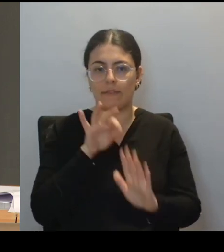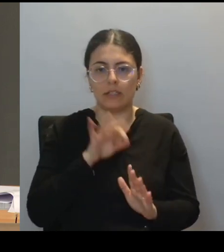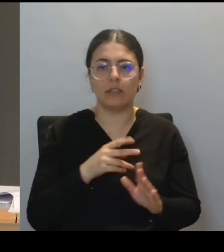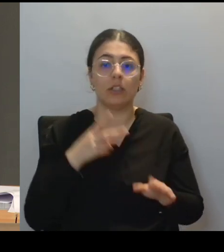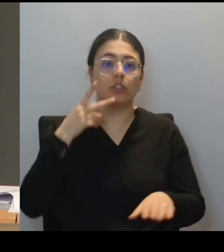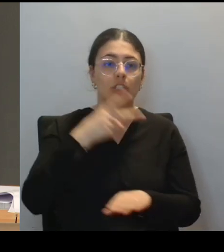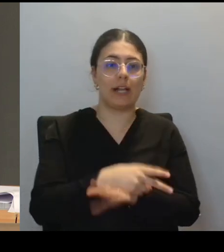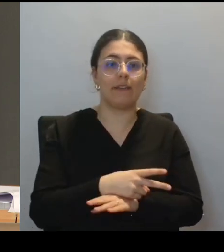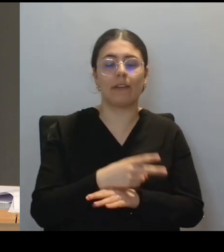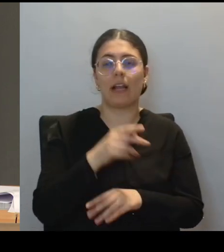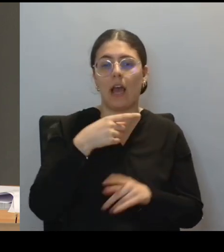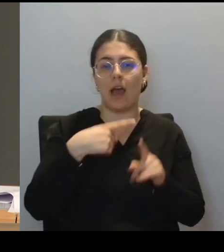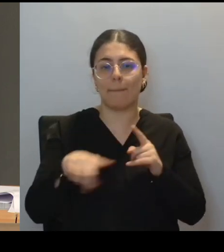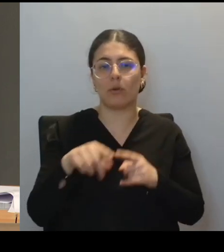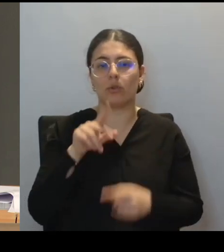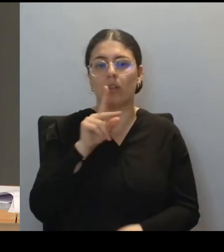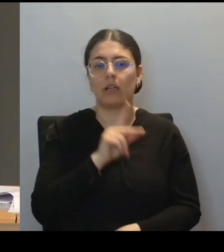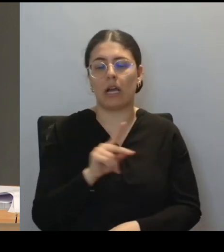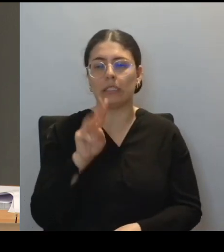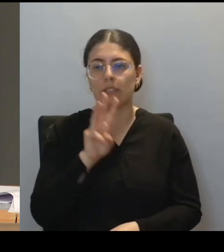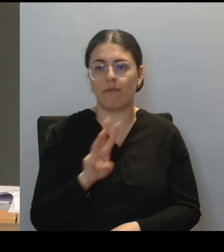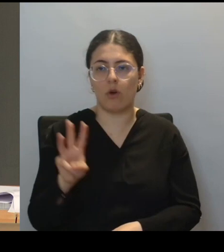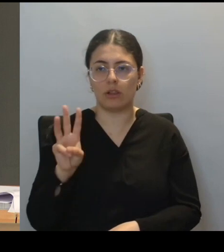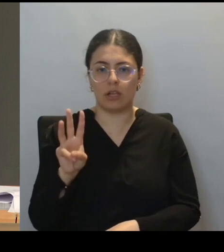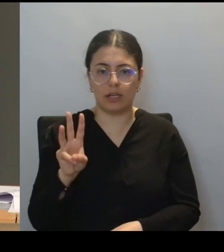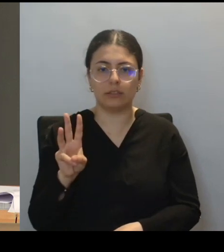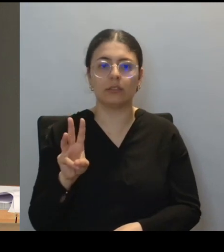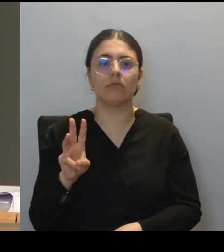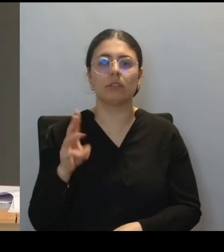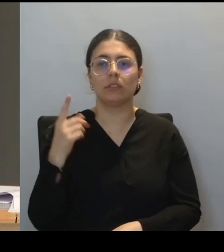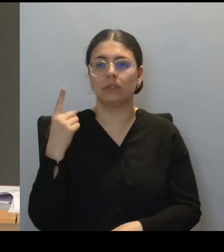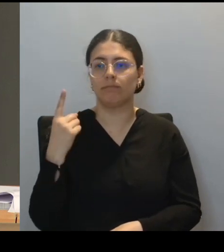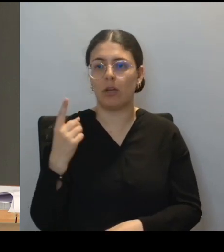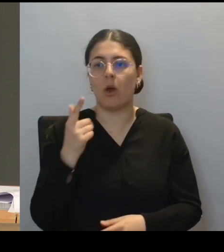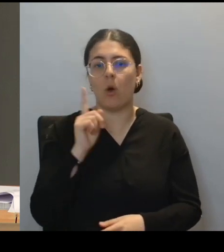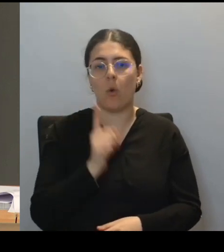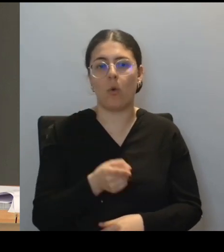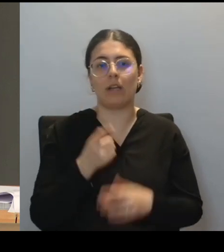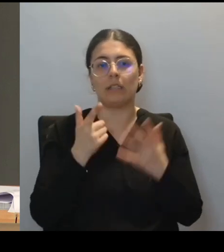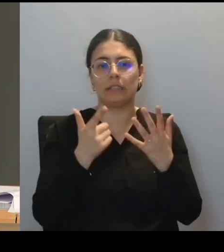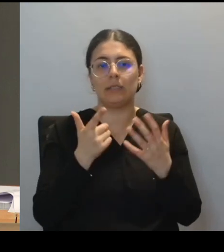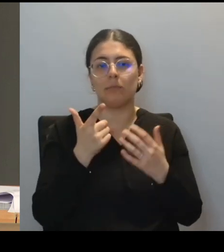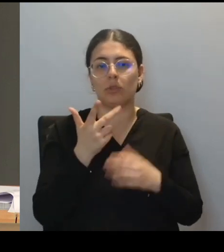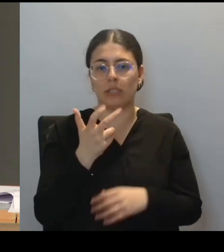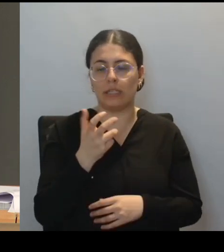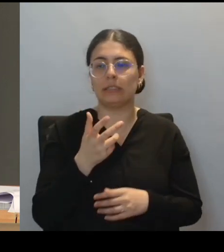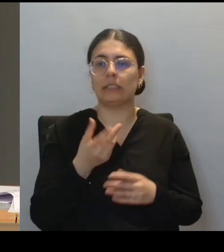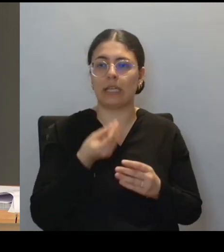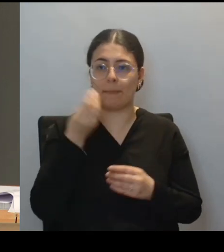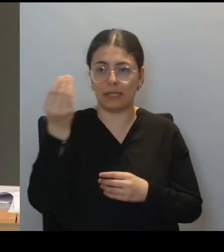Abgegebene Stimmen 137 Ungültige drei ja. 17 Nein 112. Enthaltung fünf.